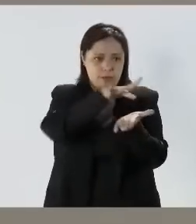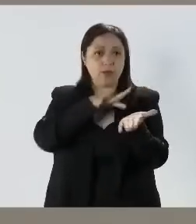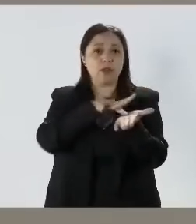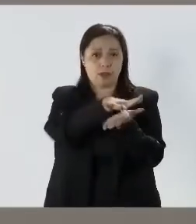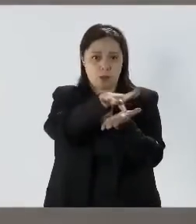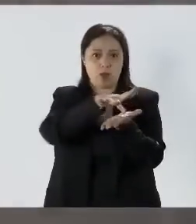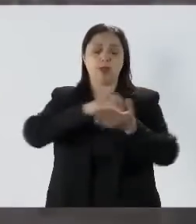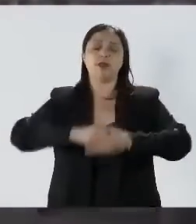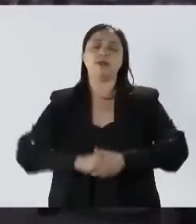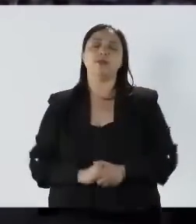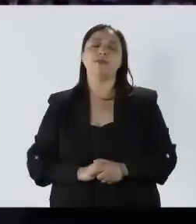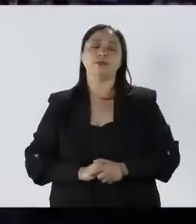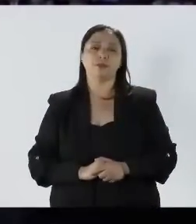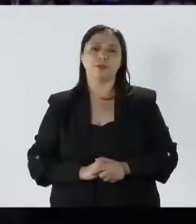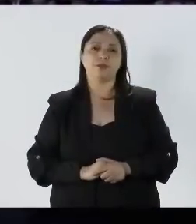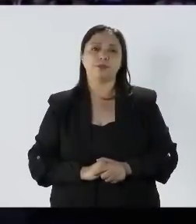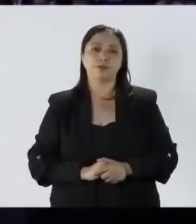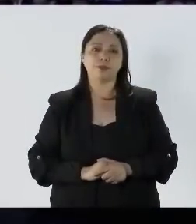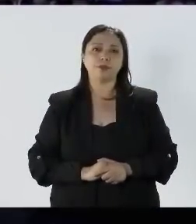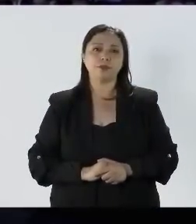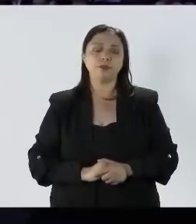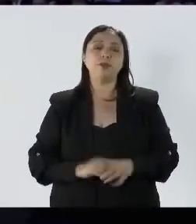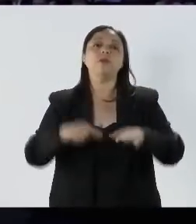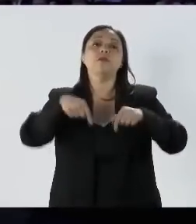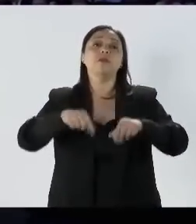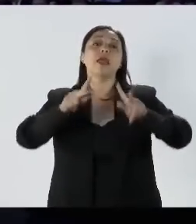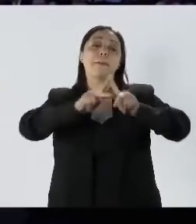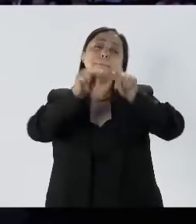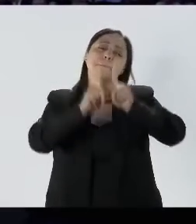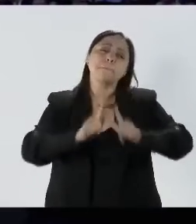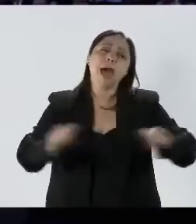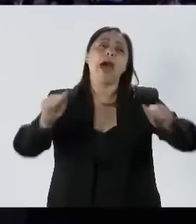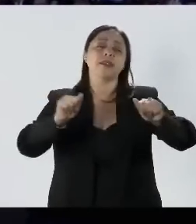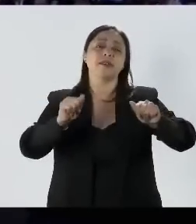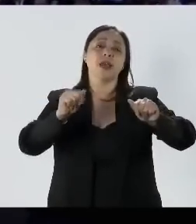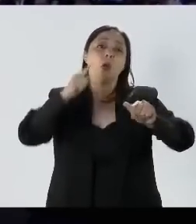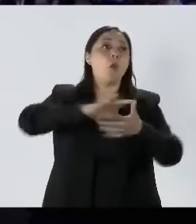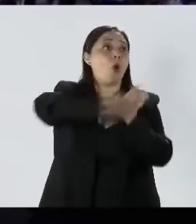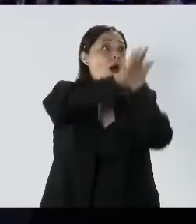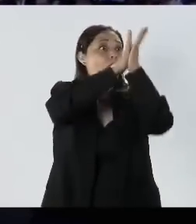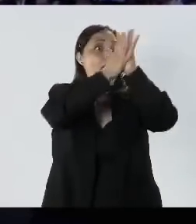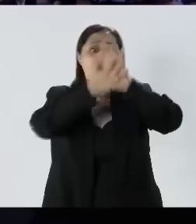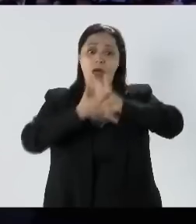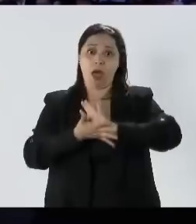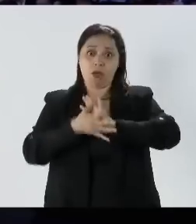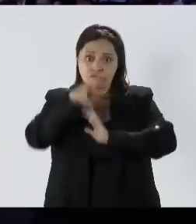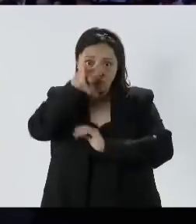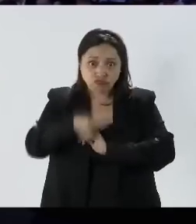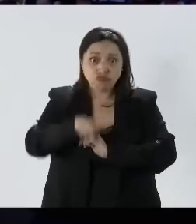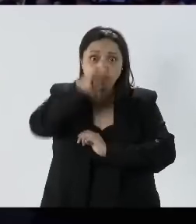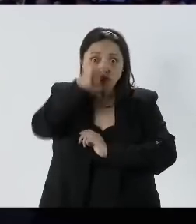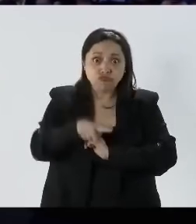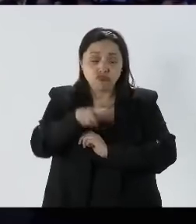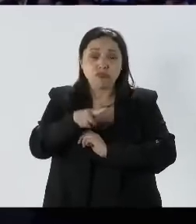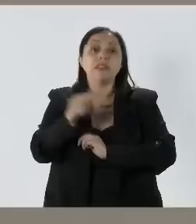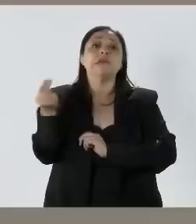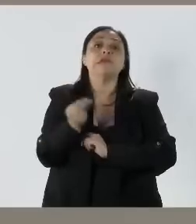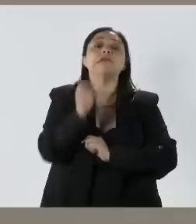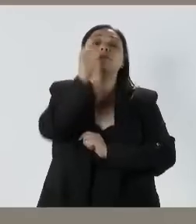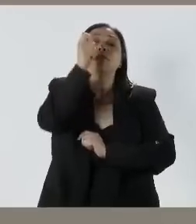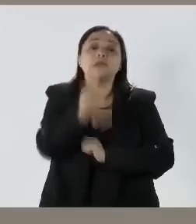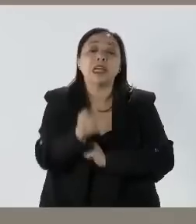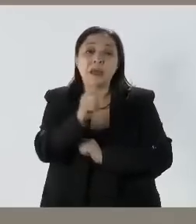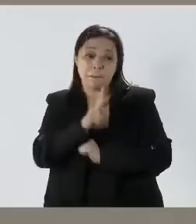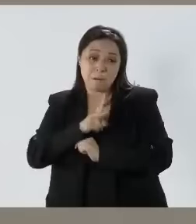No puede haber Paz ni transformación verdadera si no se combate con fuerza la violencia contra las